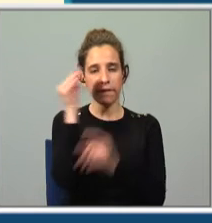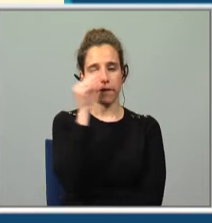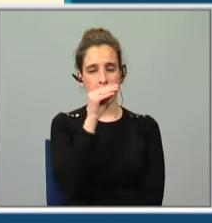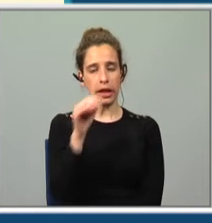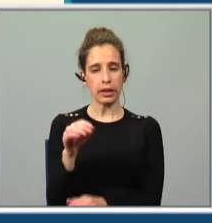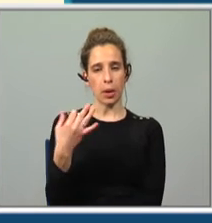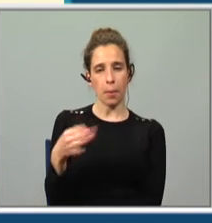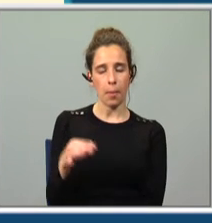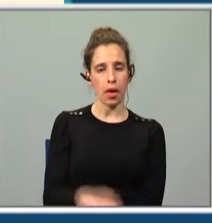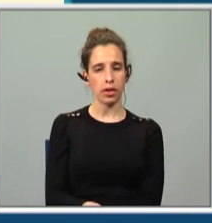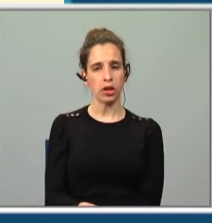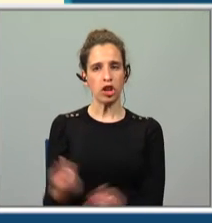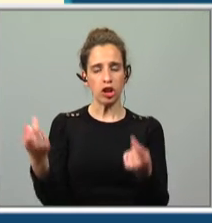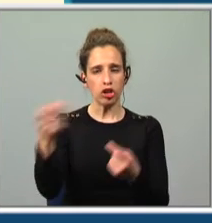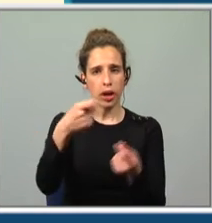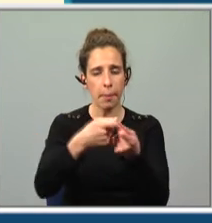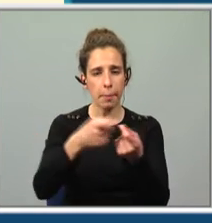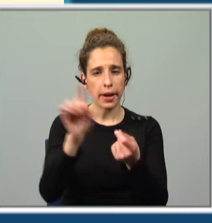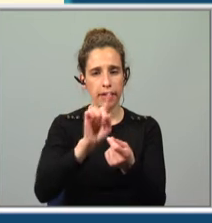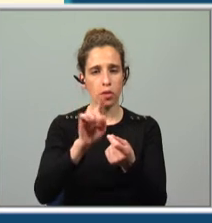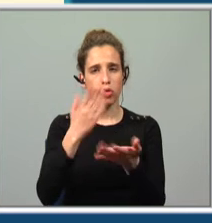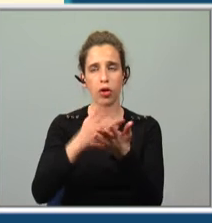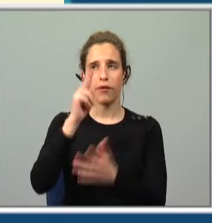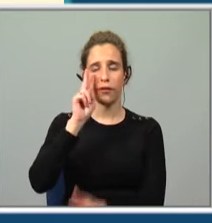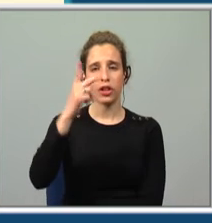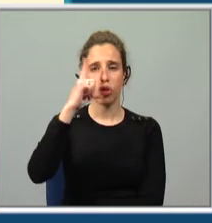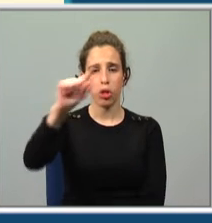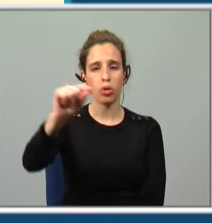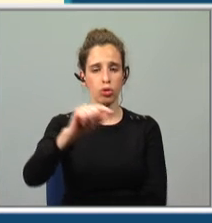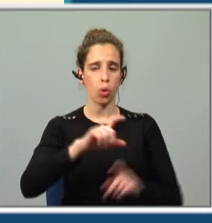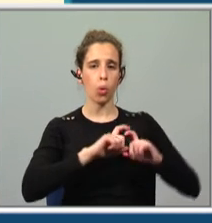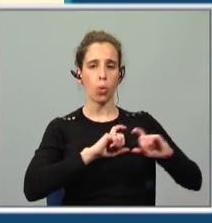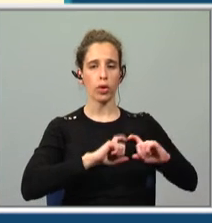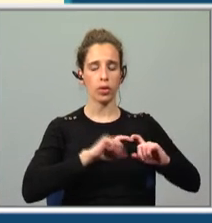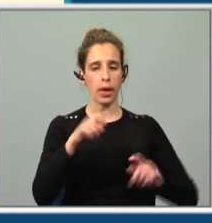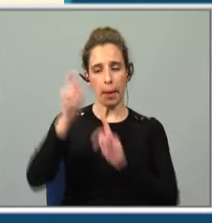não preciso mais perto sobrar de longe que utiliza decoração essa picareta 我不需要更近，從遠方離開誰用這個鎬來裝飾